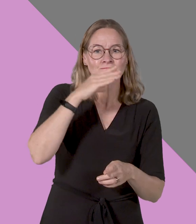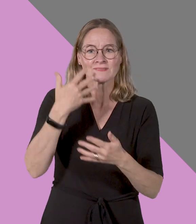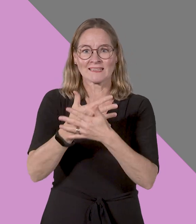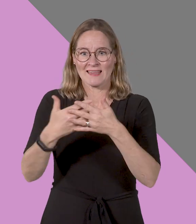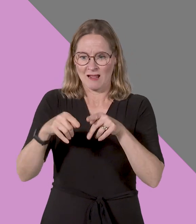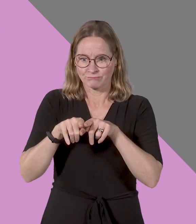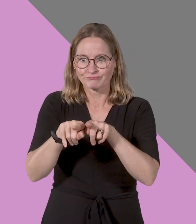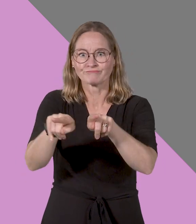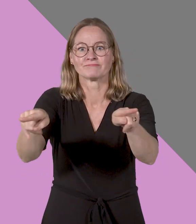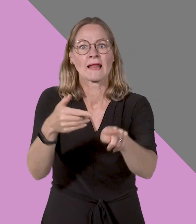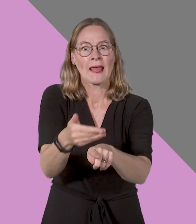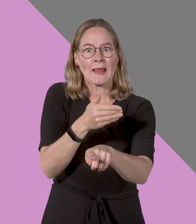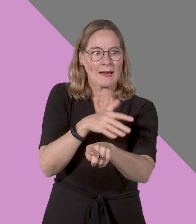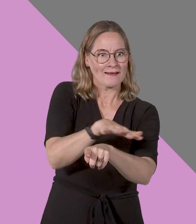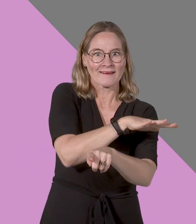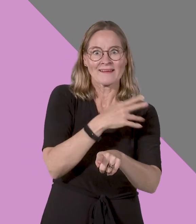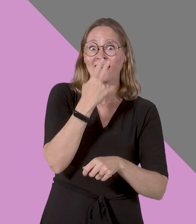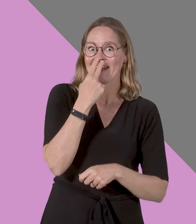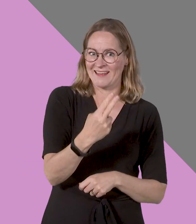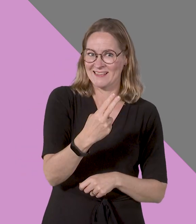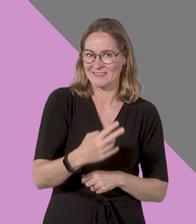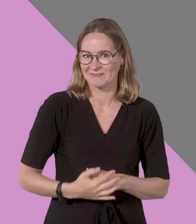ja suomenruotsalaiseksi viittomakieleksi.